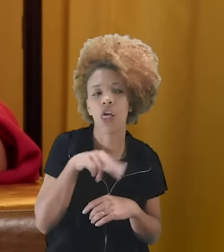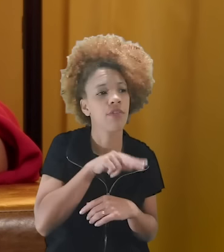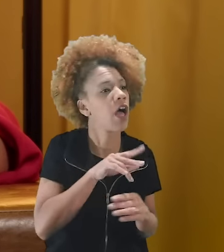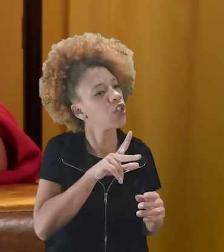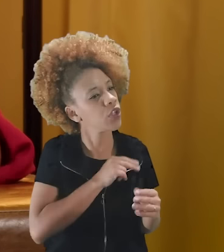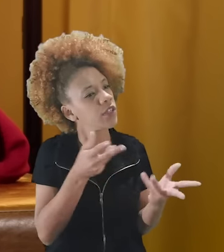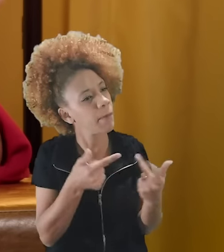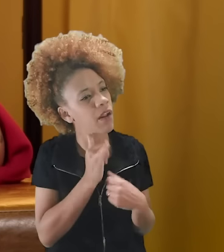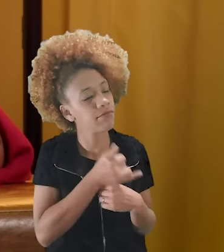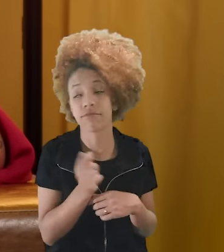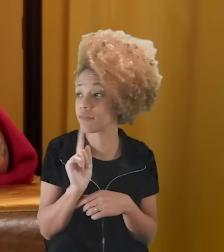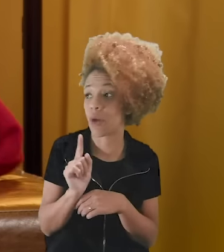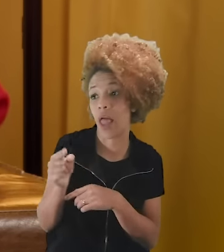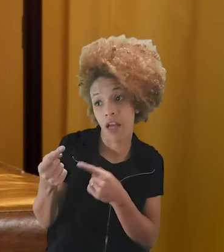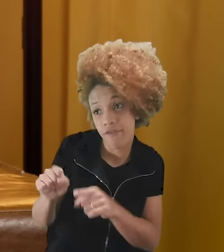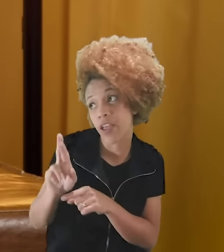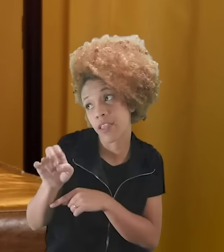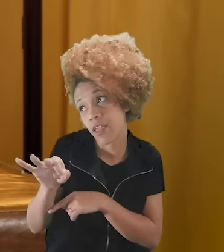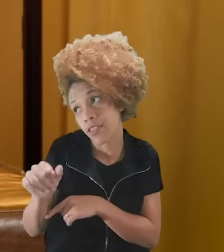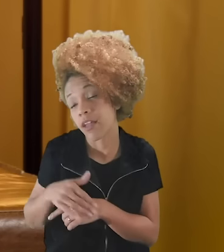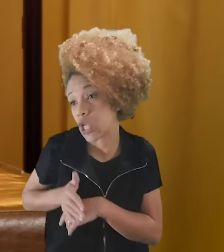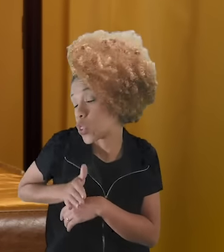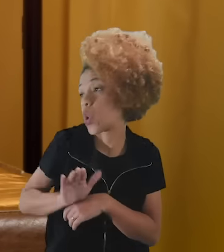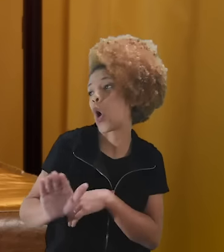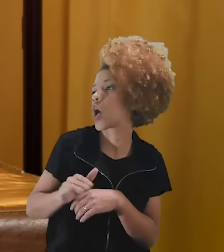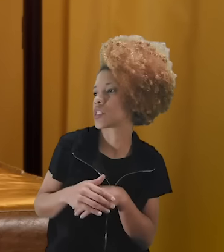do fulano falar meu você é um excelente não ela vai no da Renata falar que não gosta por que que